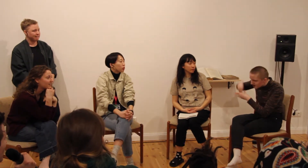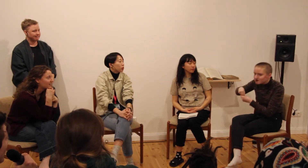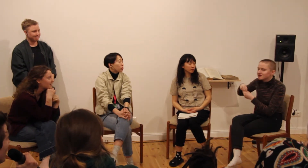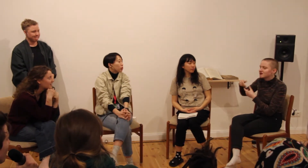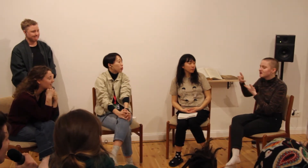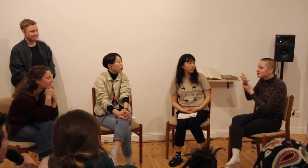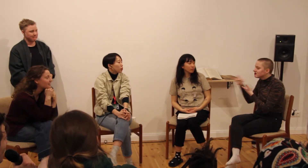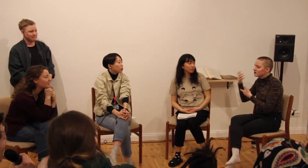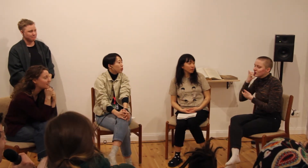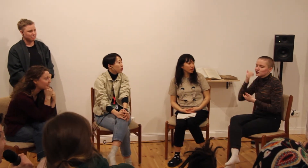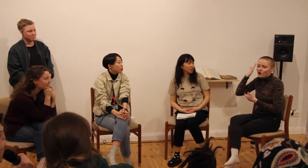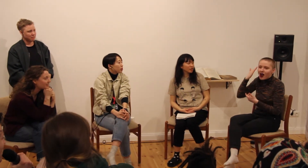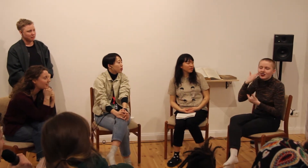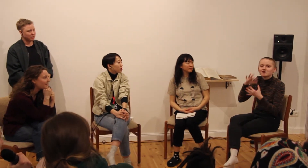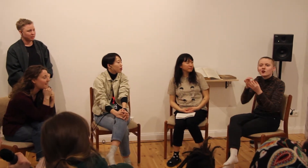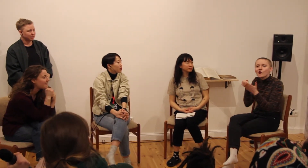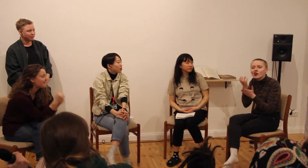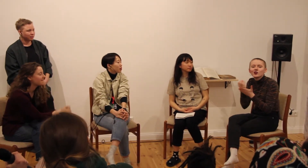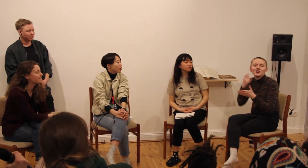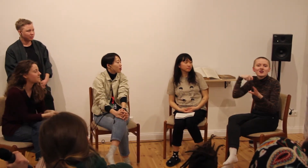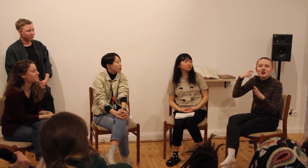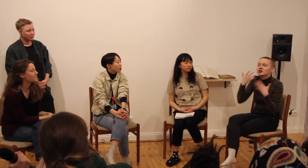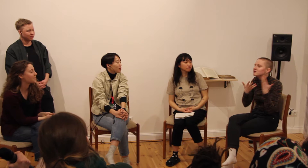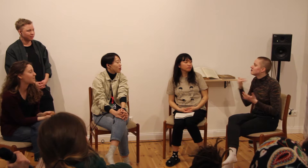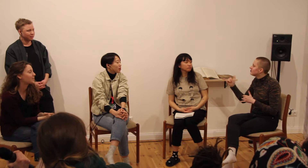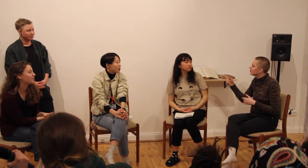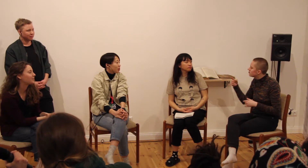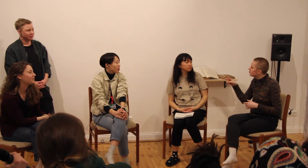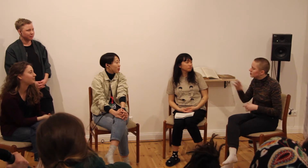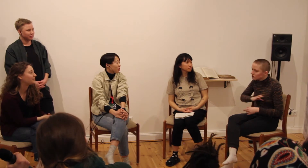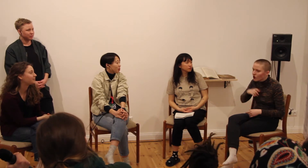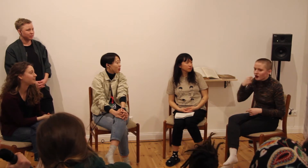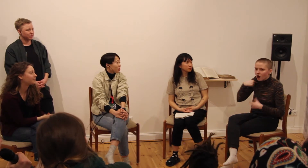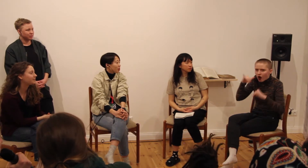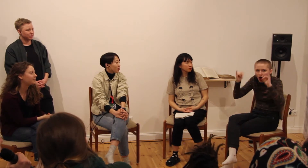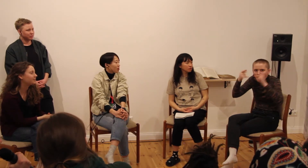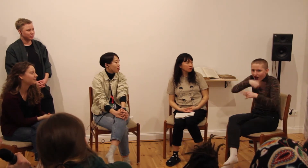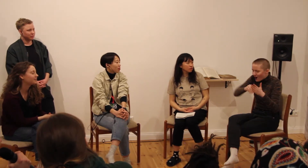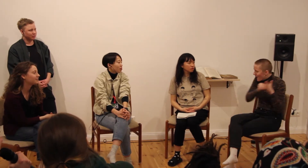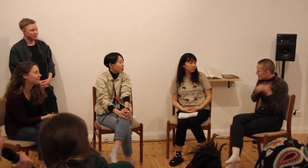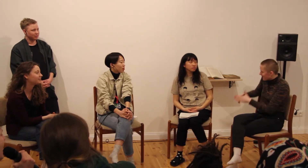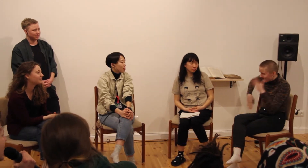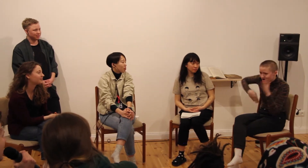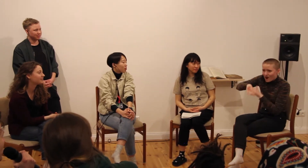Wir haben natürlich überlegt was genau machen können. Und wir haben uns beide gedacht,